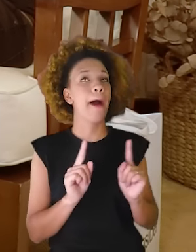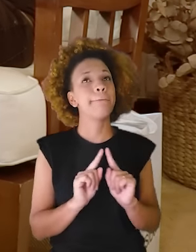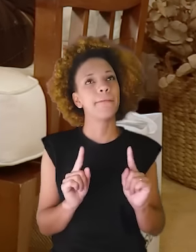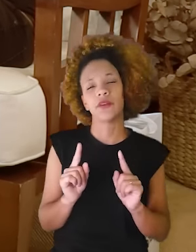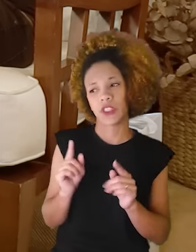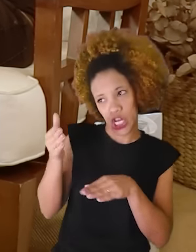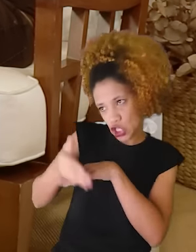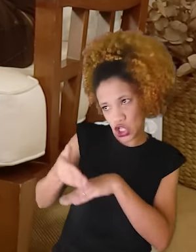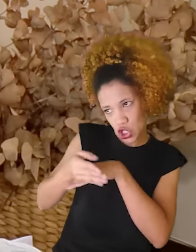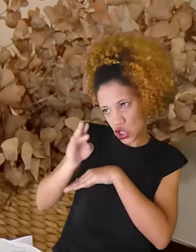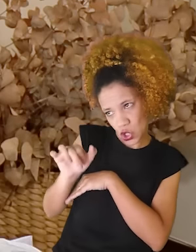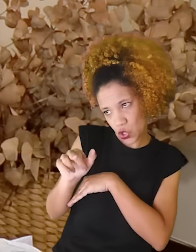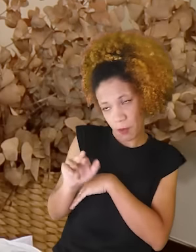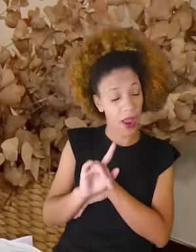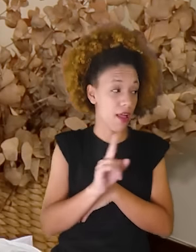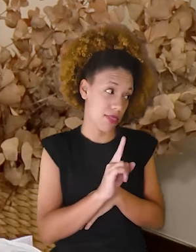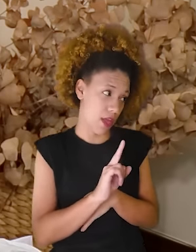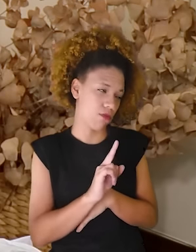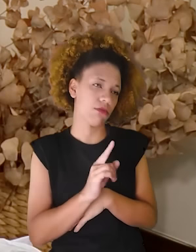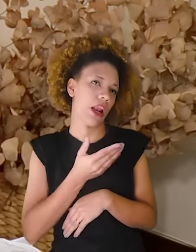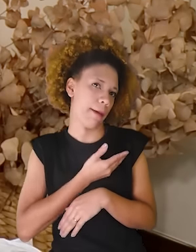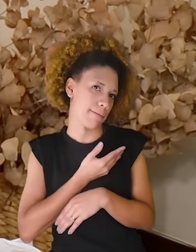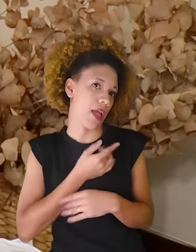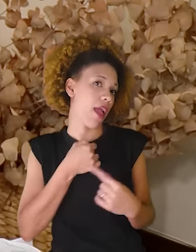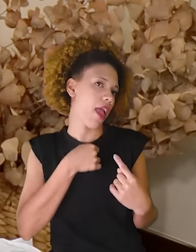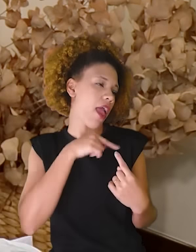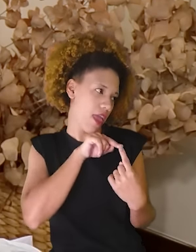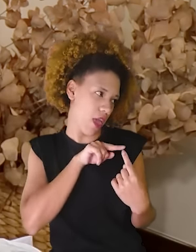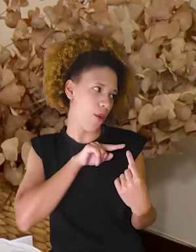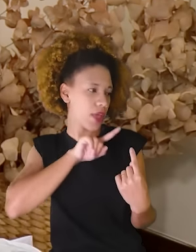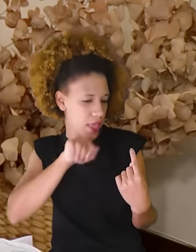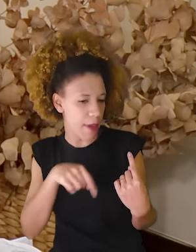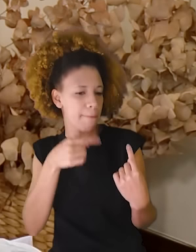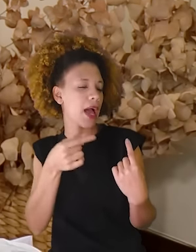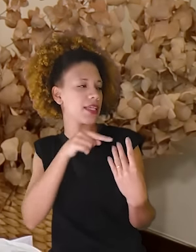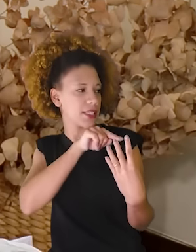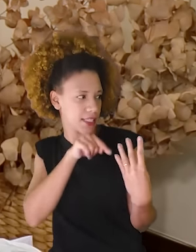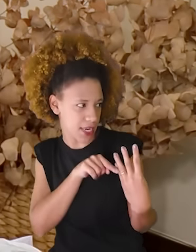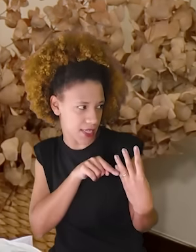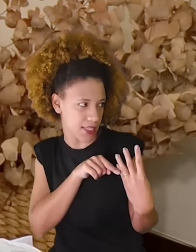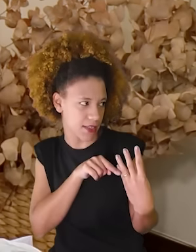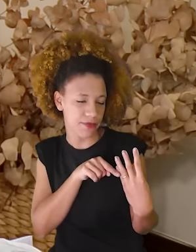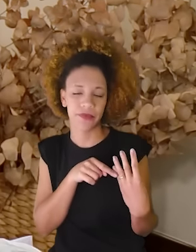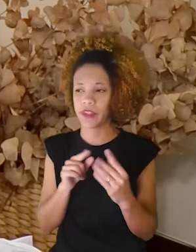tempo assim obviamente os meninos que faziam eu era eu e mais três Sim esses três ficavam mais de